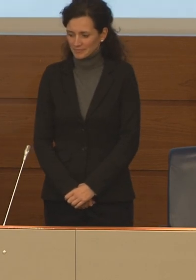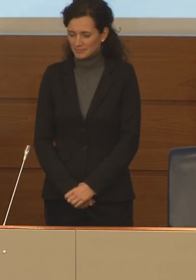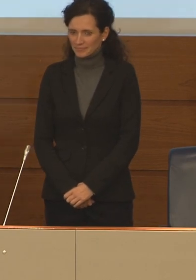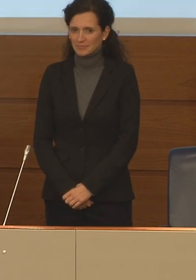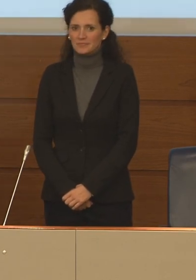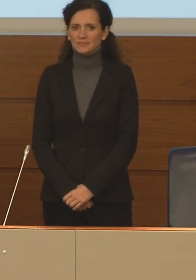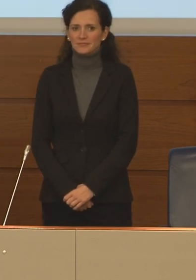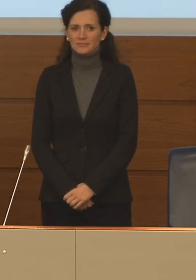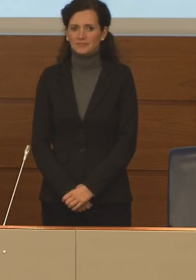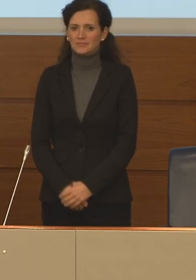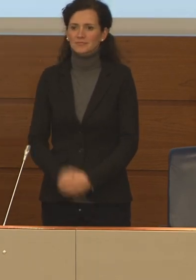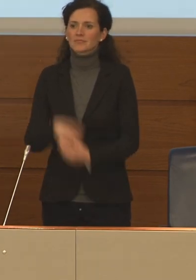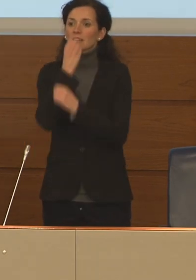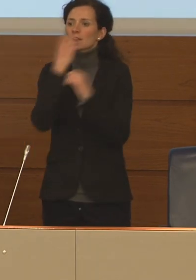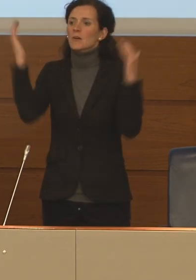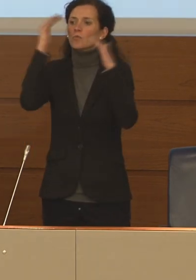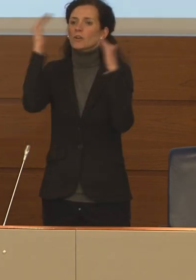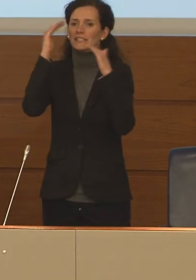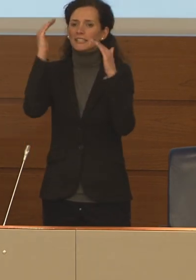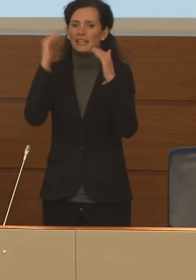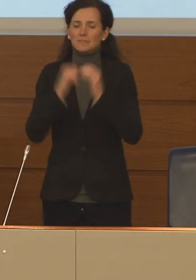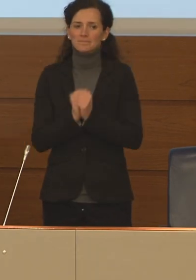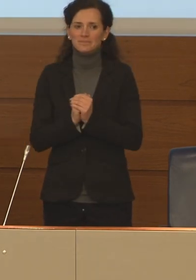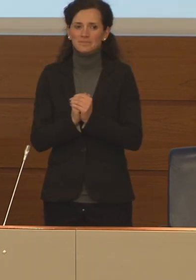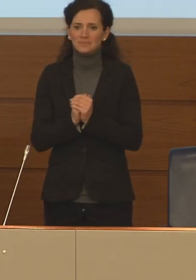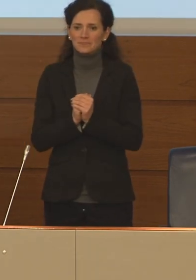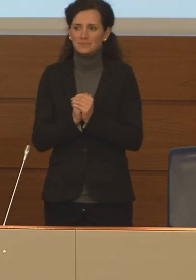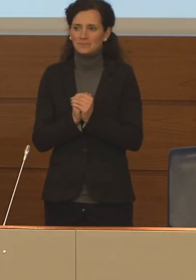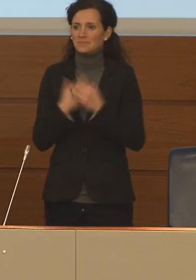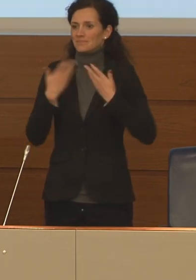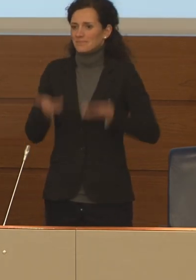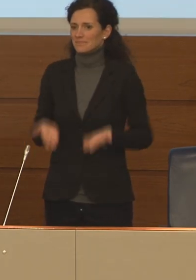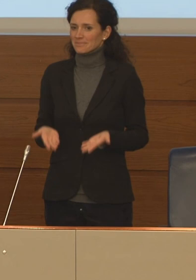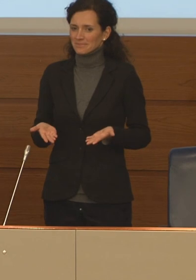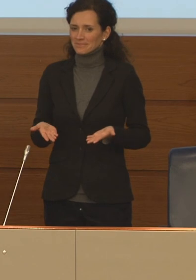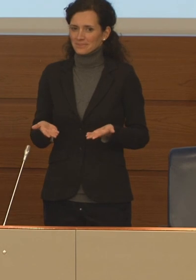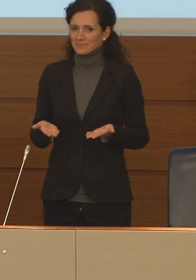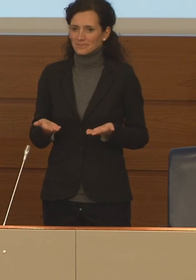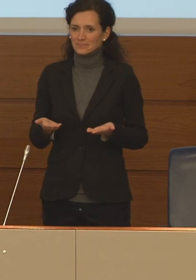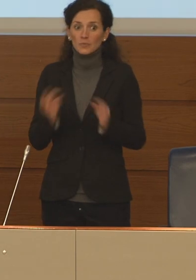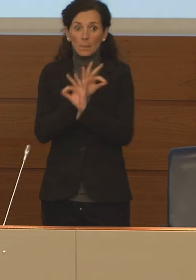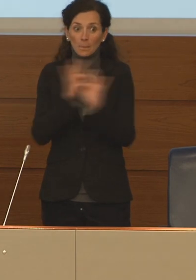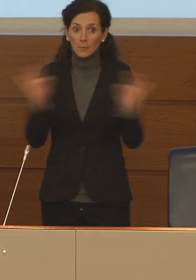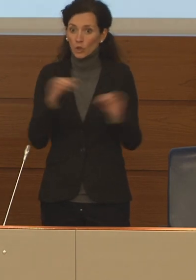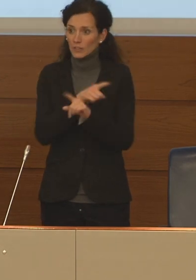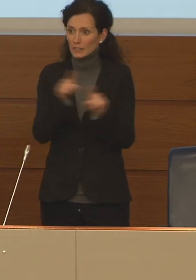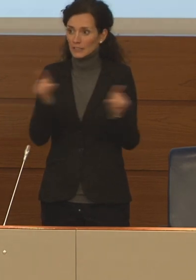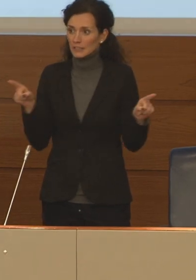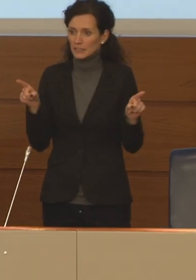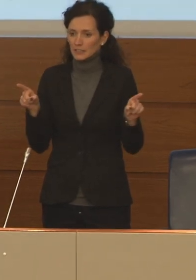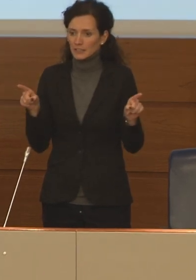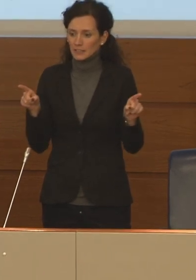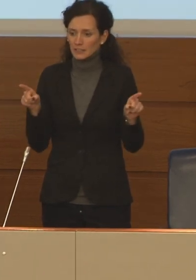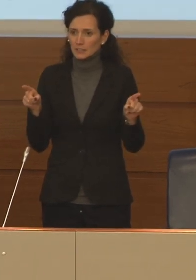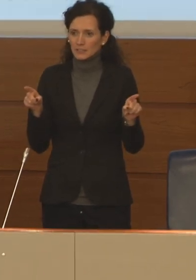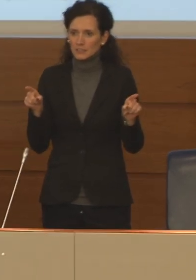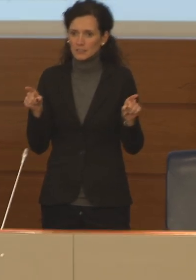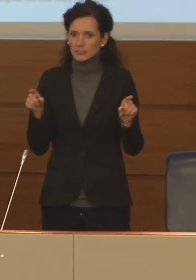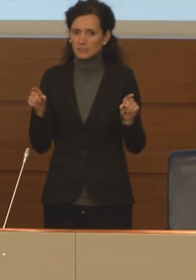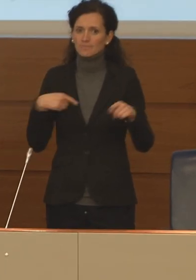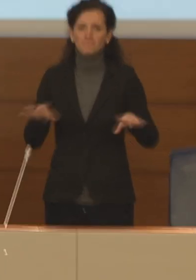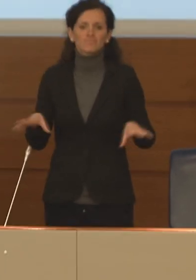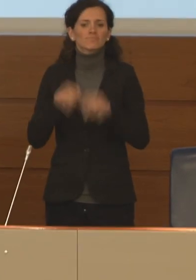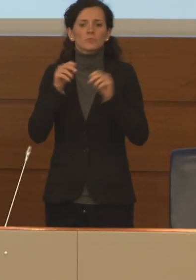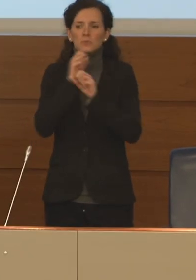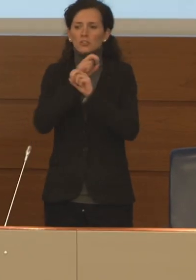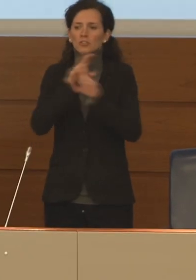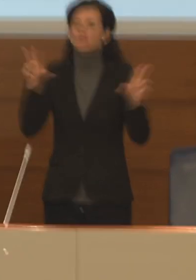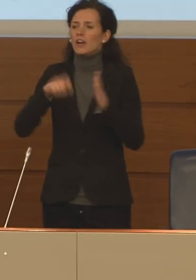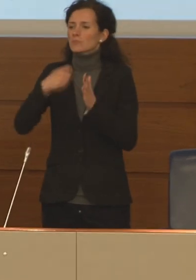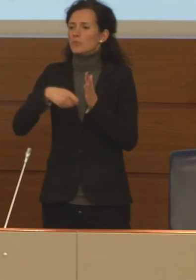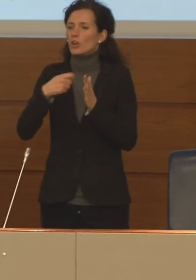Buonasera a tutti eccoci qua, siete pronti per il bollettino giornaliero dei dati,